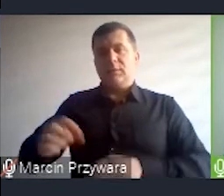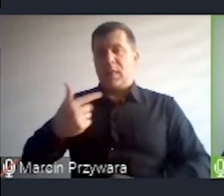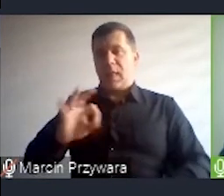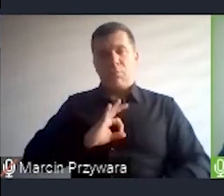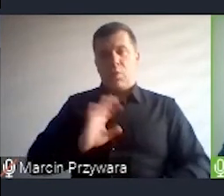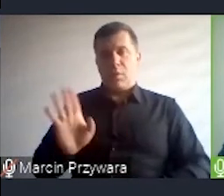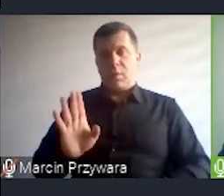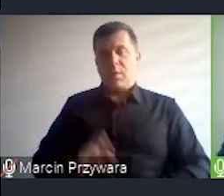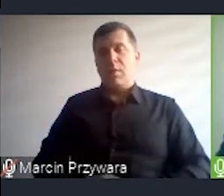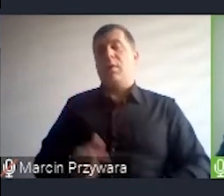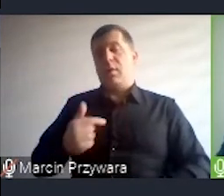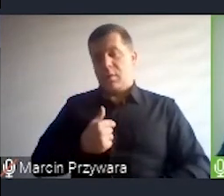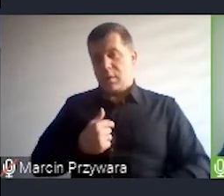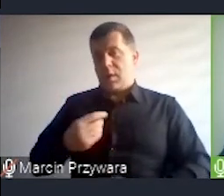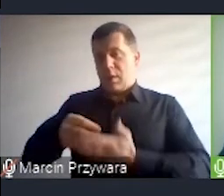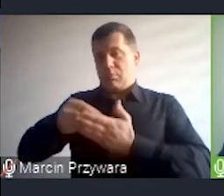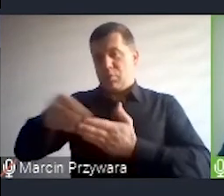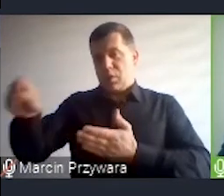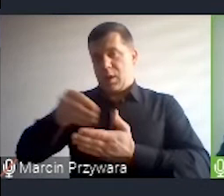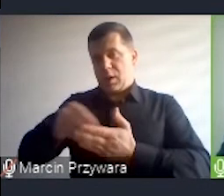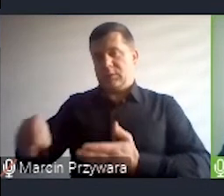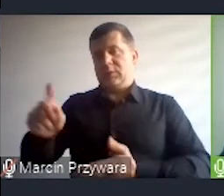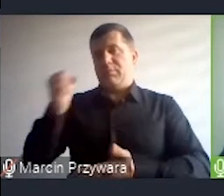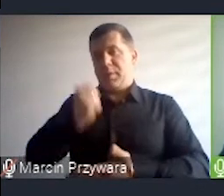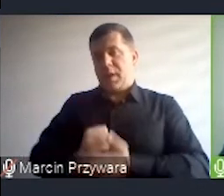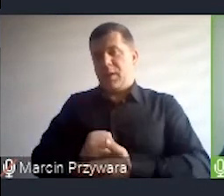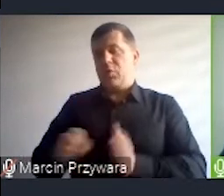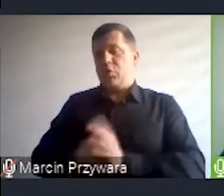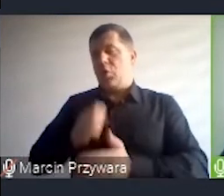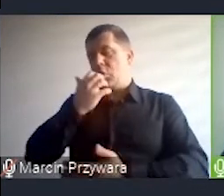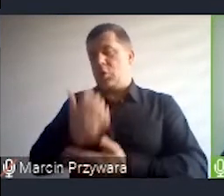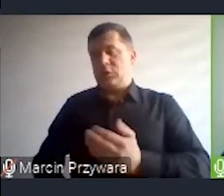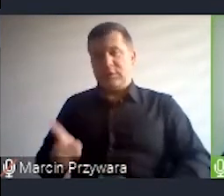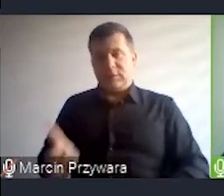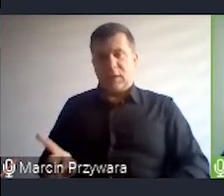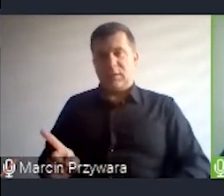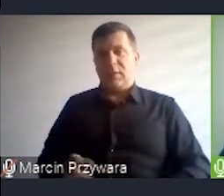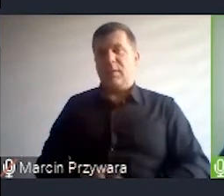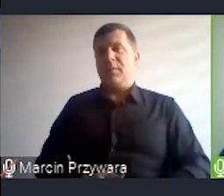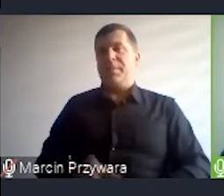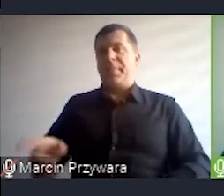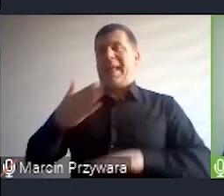W związku z tym płacę mu za prawo do korzystania. I teraz te raty.